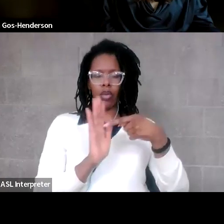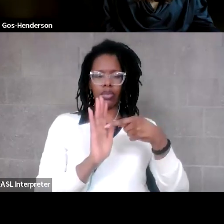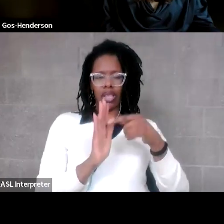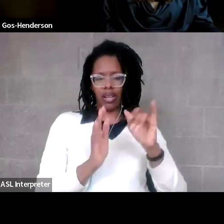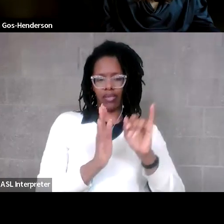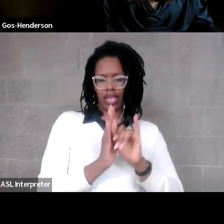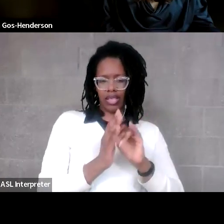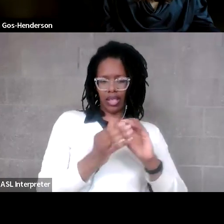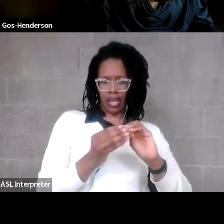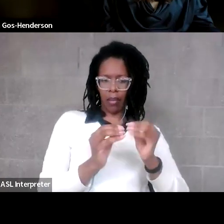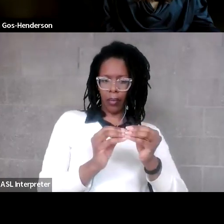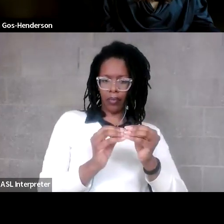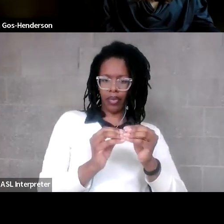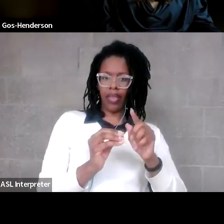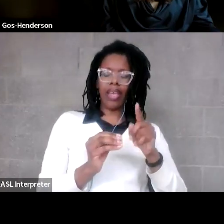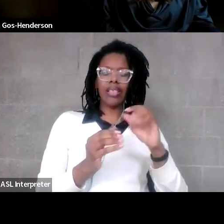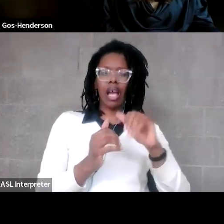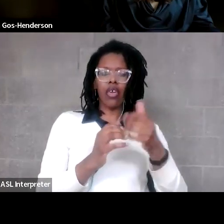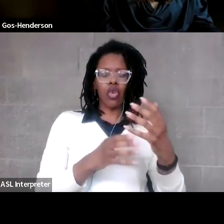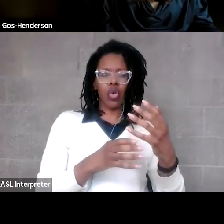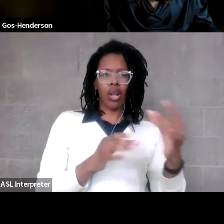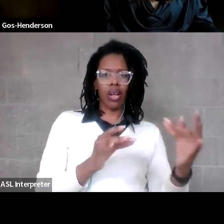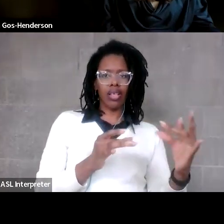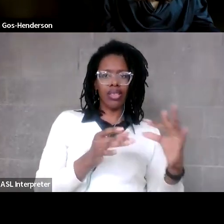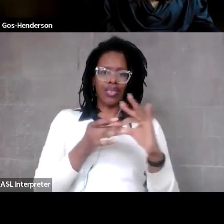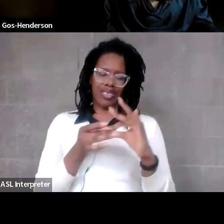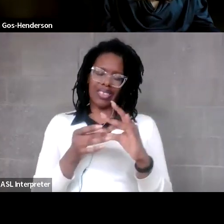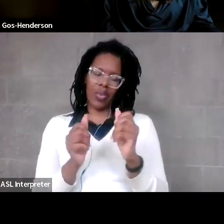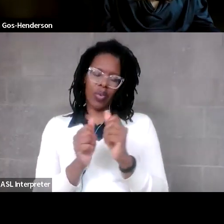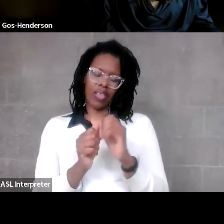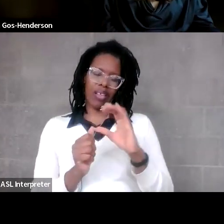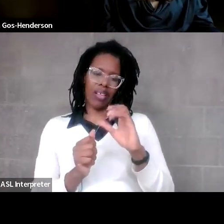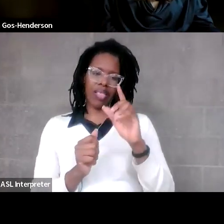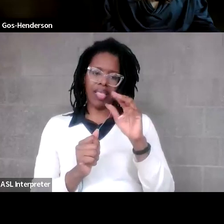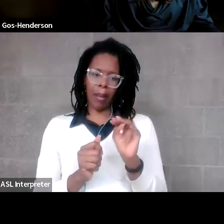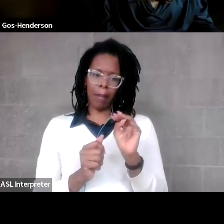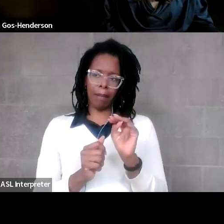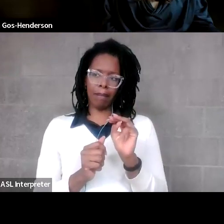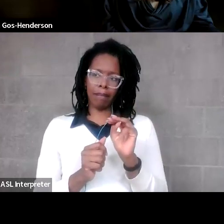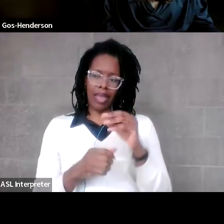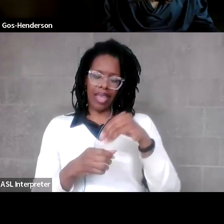Y así es como te asocian con la reclamación una vez que la reclamación esté en el sistema.